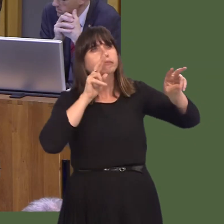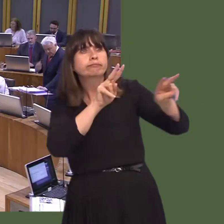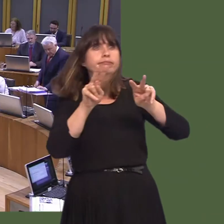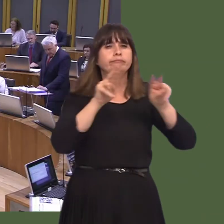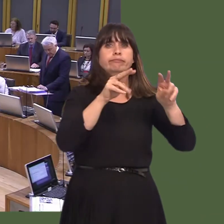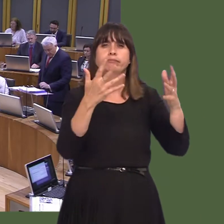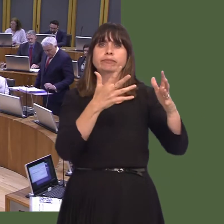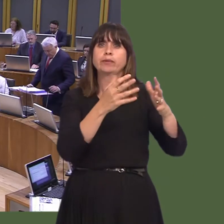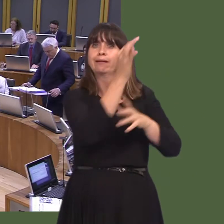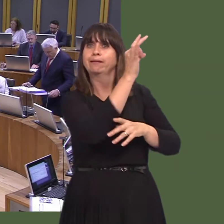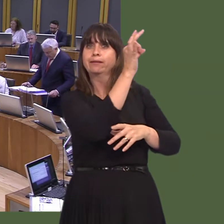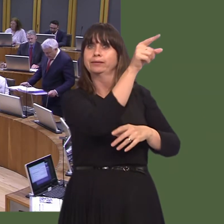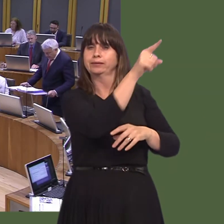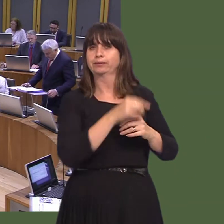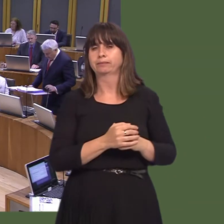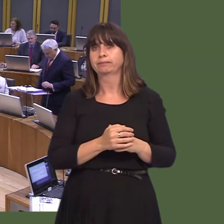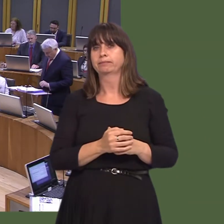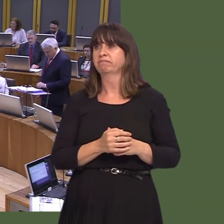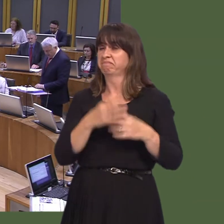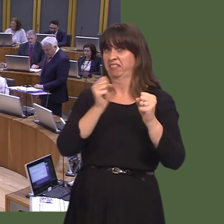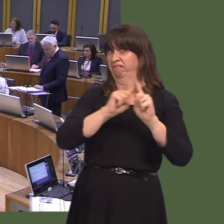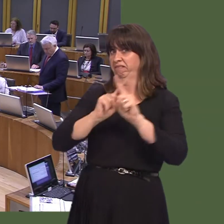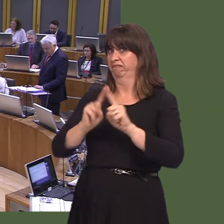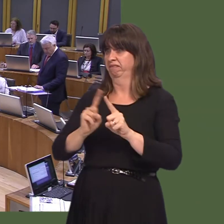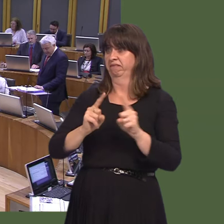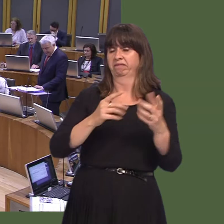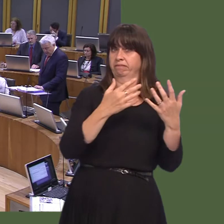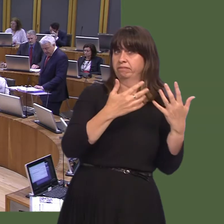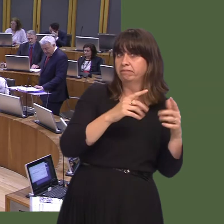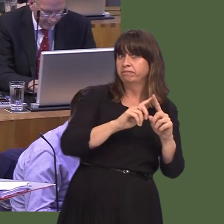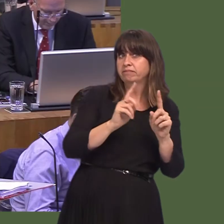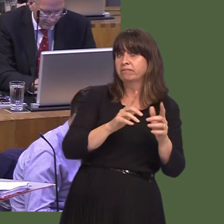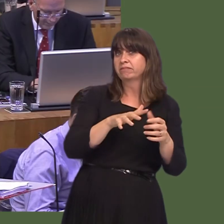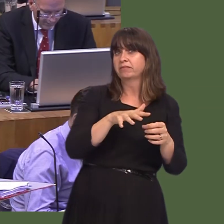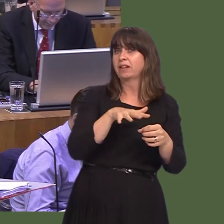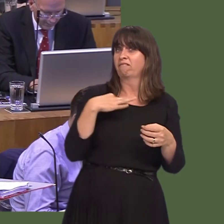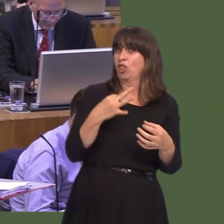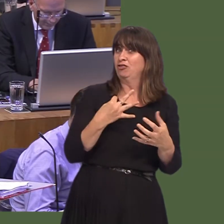cyfres o brosiectau treftadaeth ar Ynys MÙn. Maeír rheiniín amrywio o brosiectau cymunedol syín cynnwys nifer o wirfoddolwyr lleol,